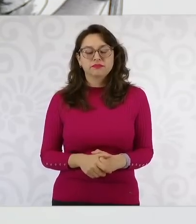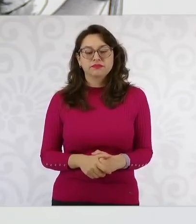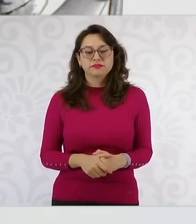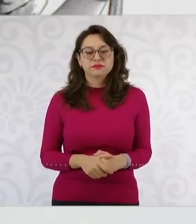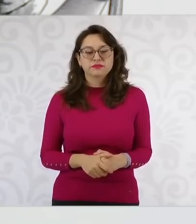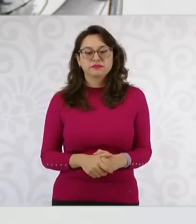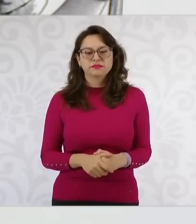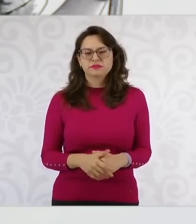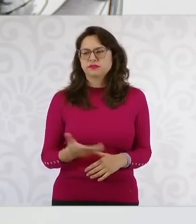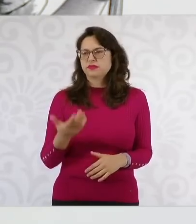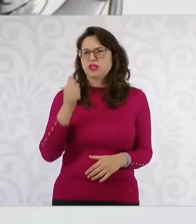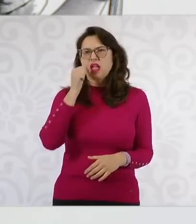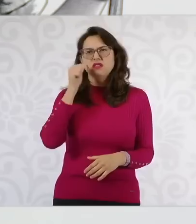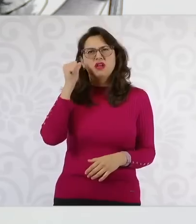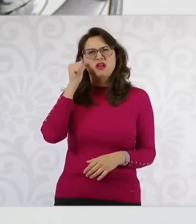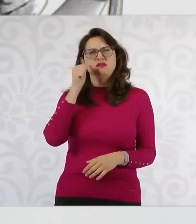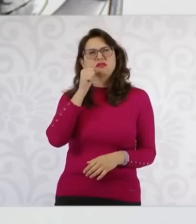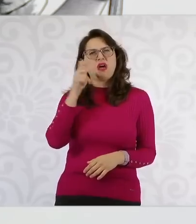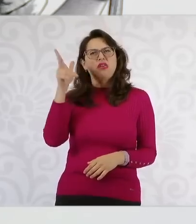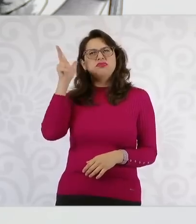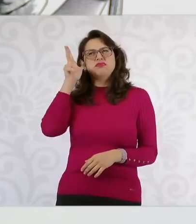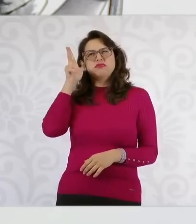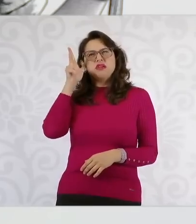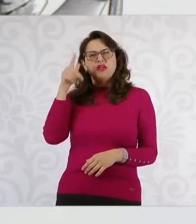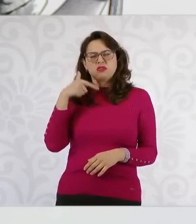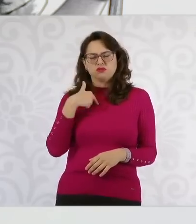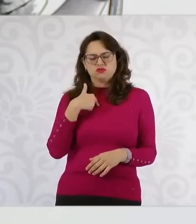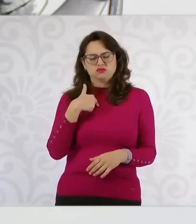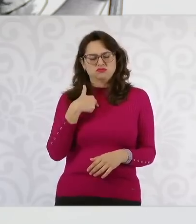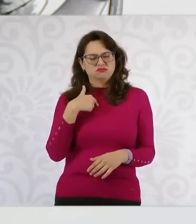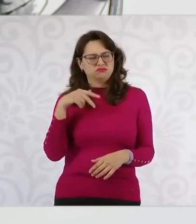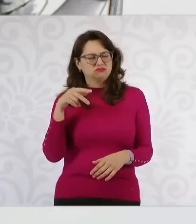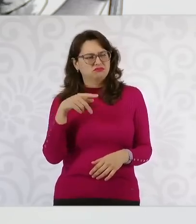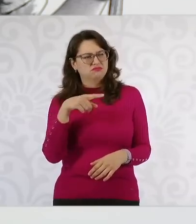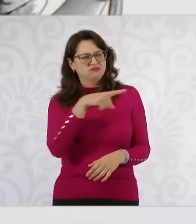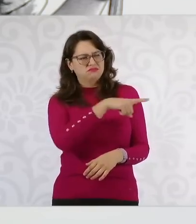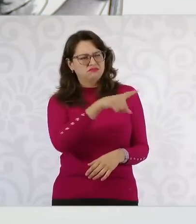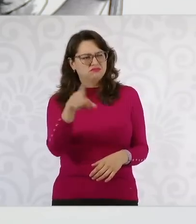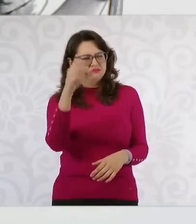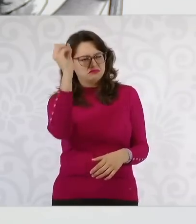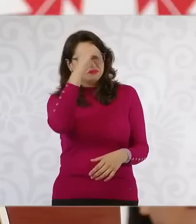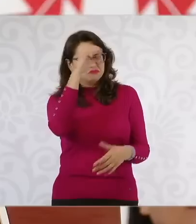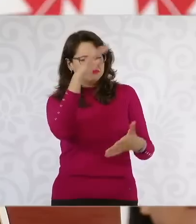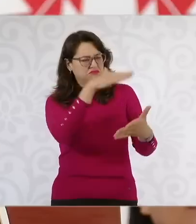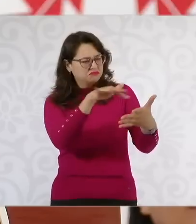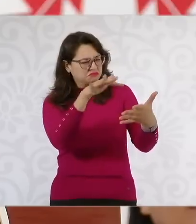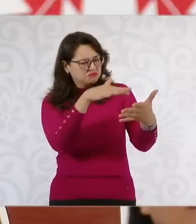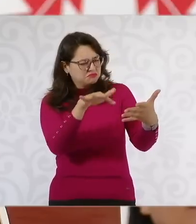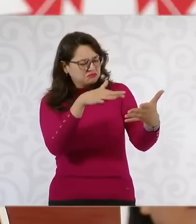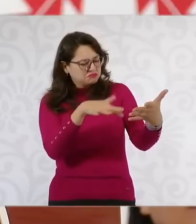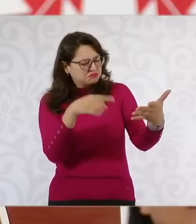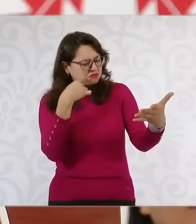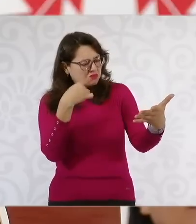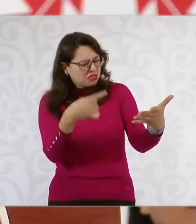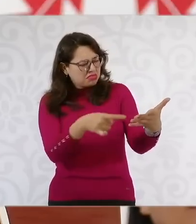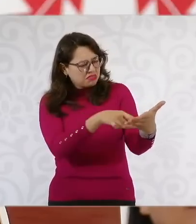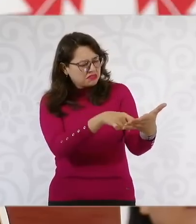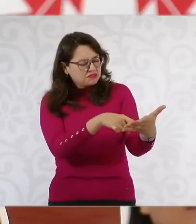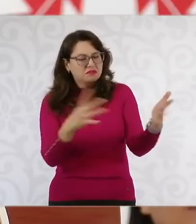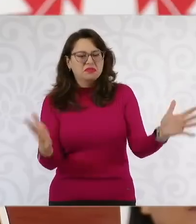Antier ayer comentó ratas que dicen que se acabó la democracia en México